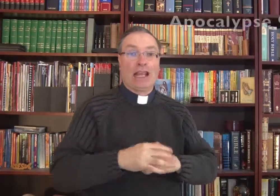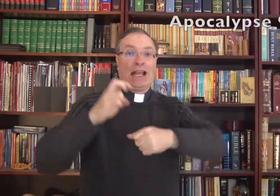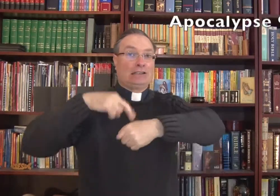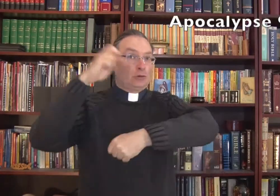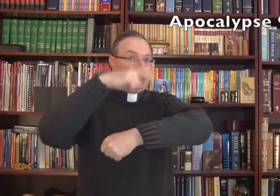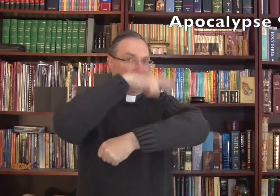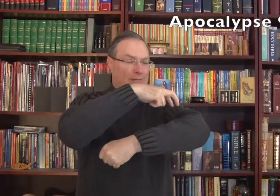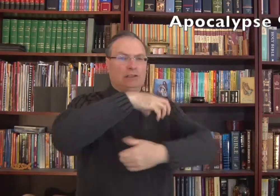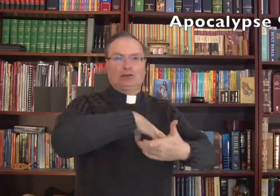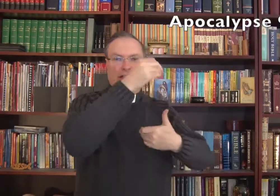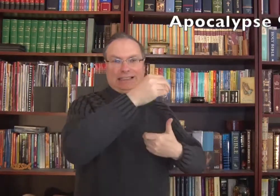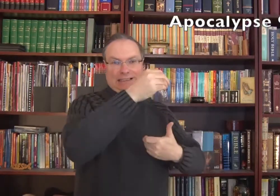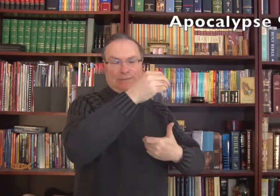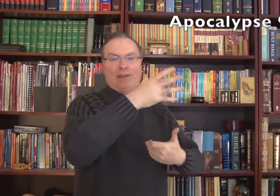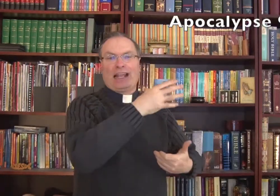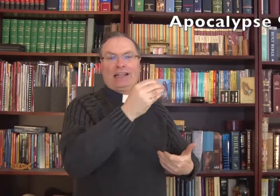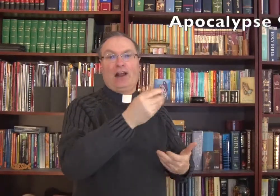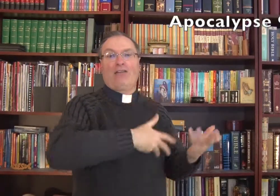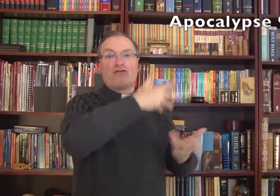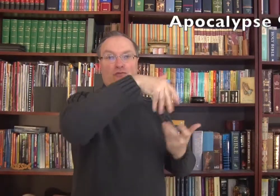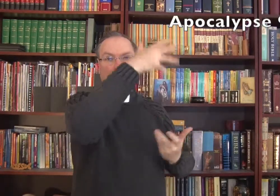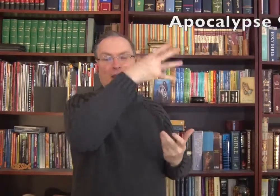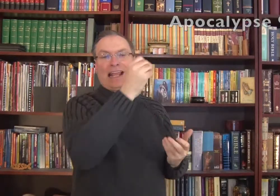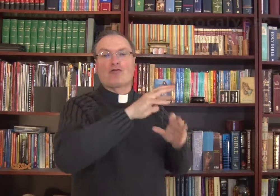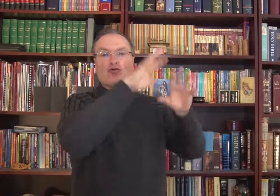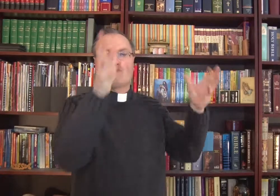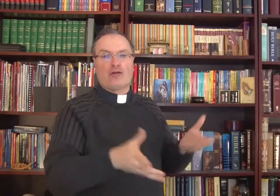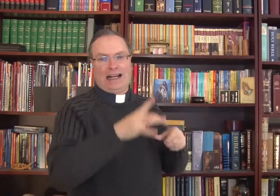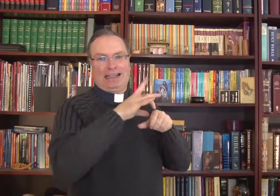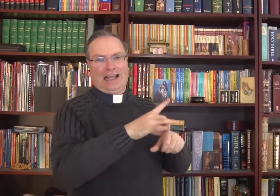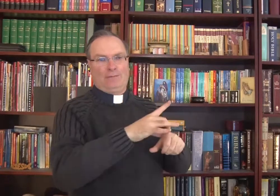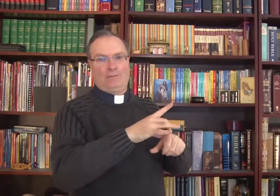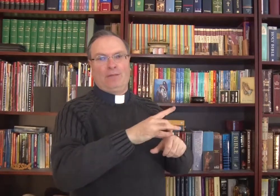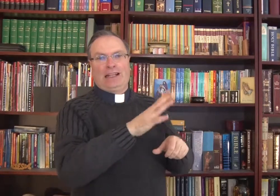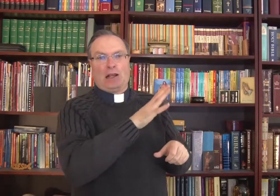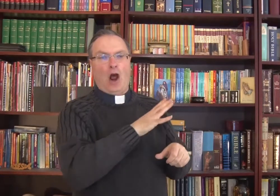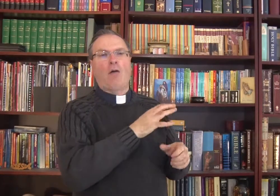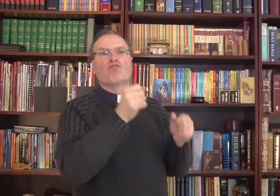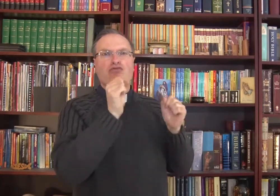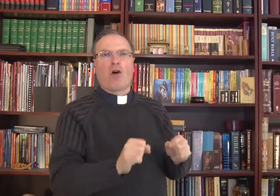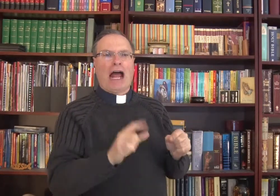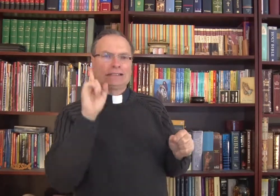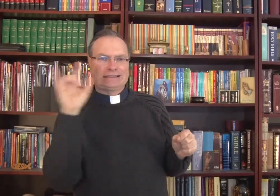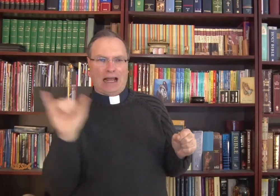«Des sauterelles sortirent de la fumée et couvrirent la terre, et un pouvoir semblable